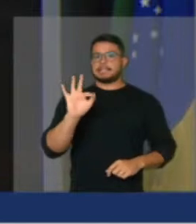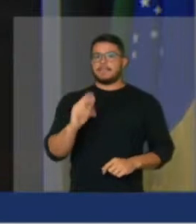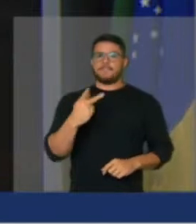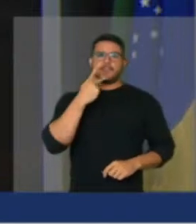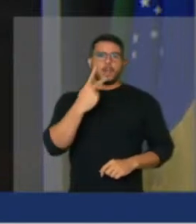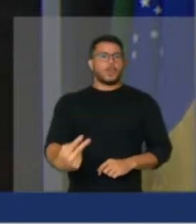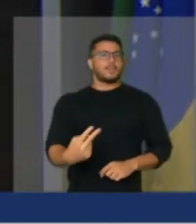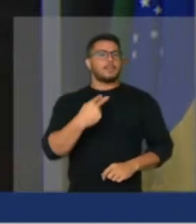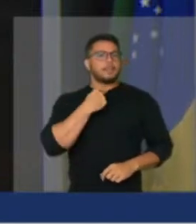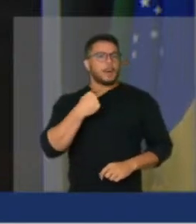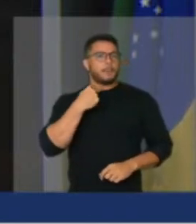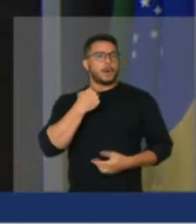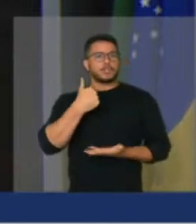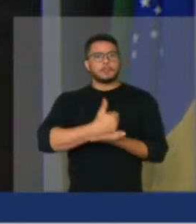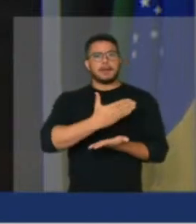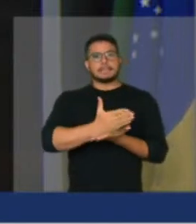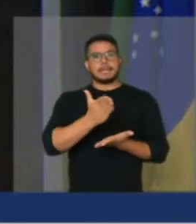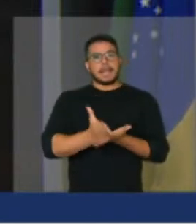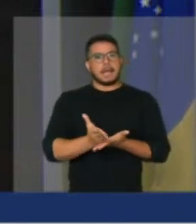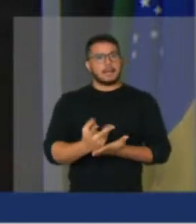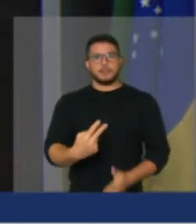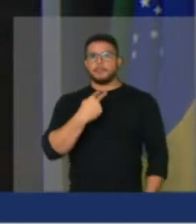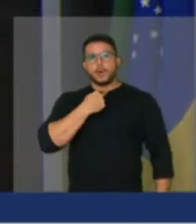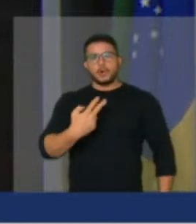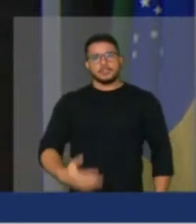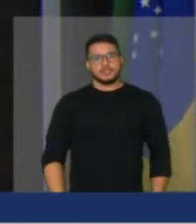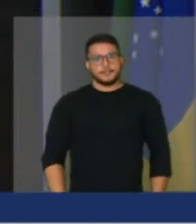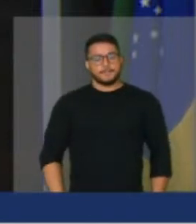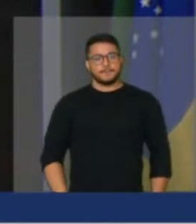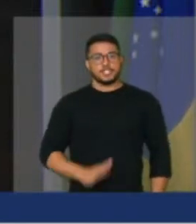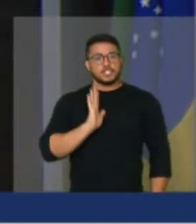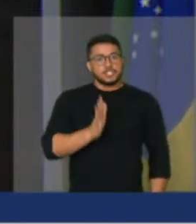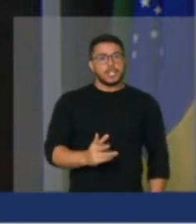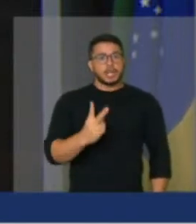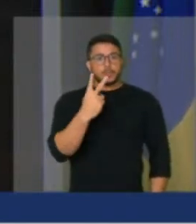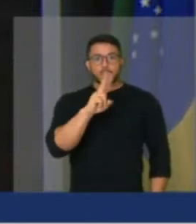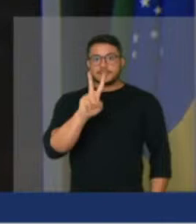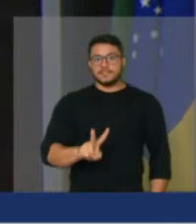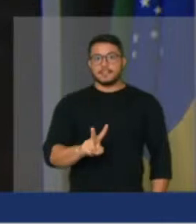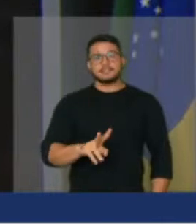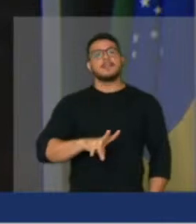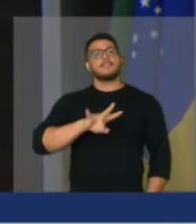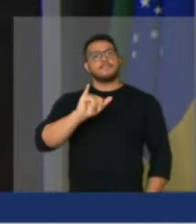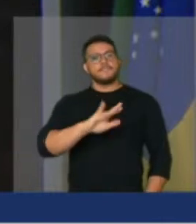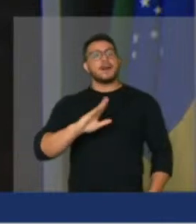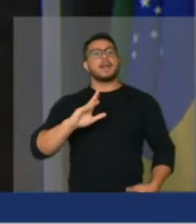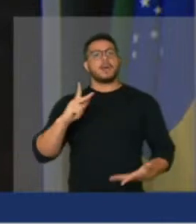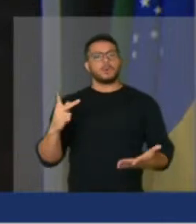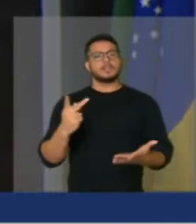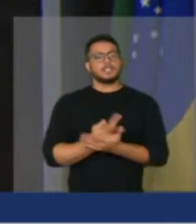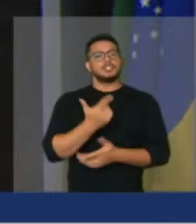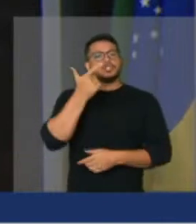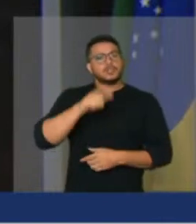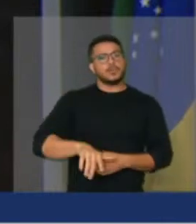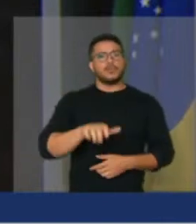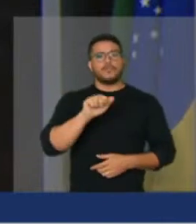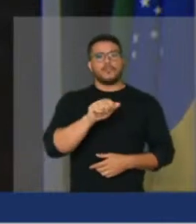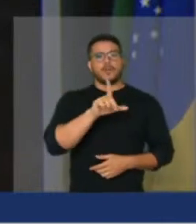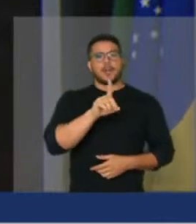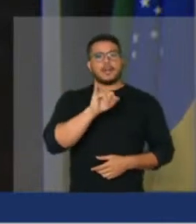DUAS VEZES. ISSO VAI SER JUDICIALIZADO. DEPOIS, O AH, O SUPREMO NÃO DEIXA O PRESIDENTE GOVERNAR. AH, O CONGRESSO NÃO